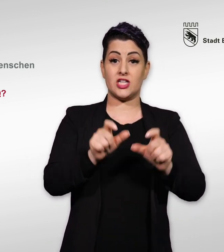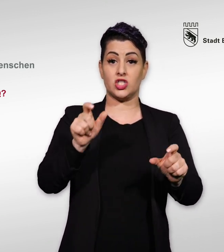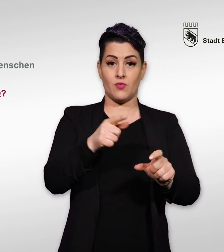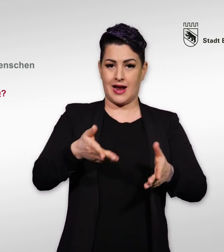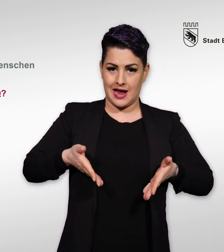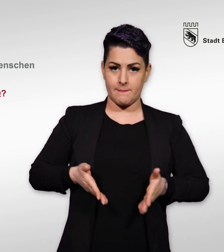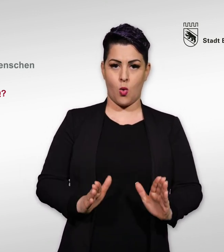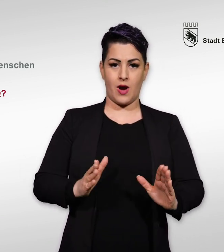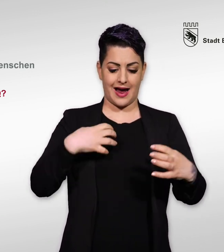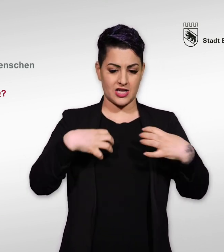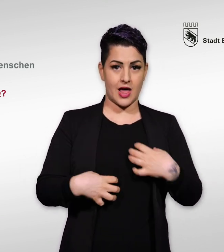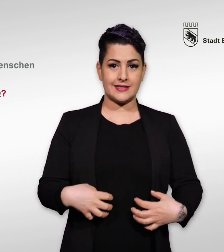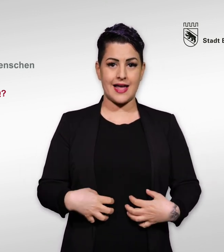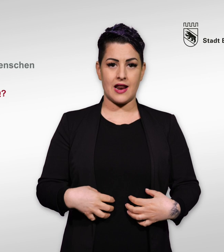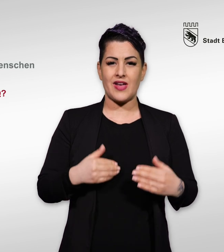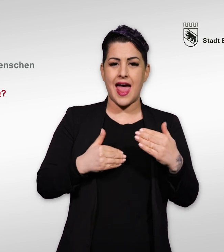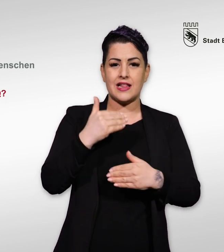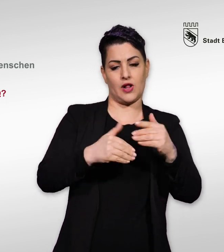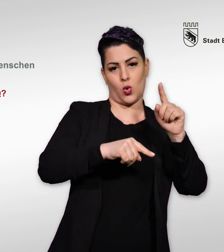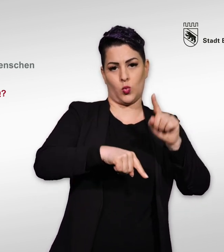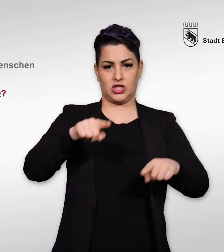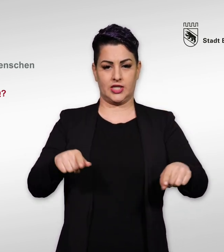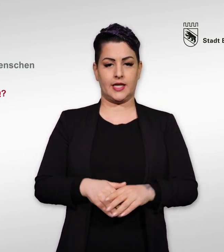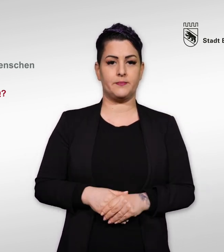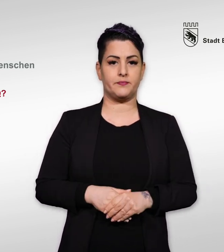die mit Variationen der Geschlechtsentwicklung geboren werden.